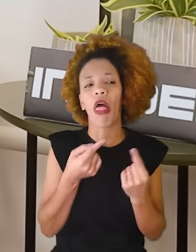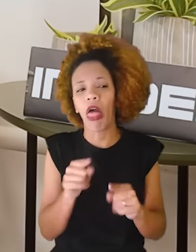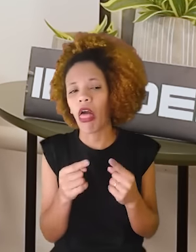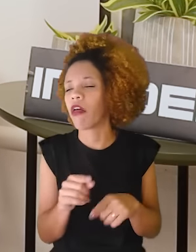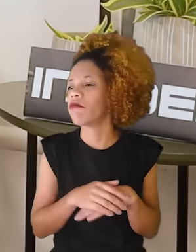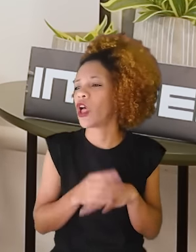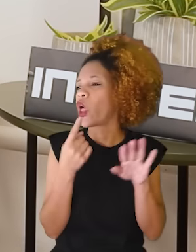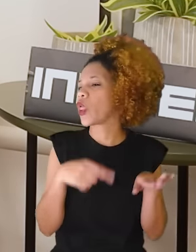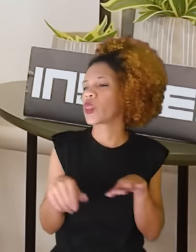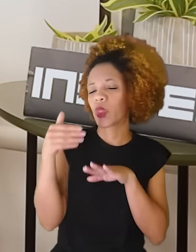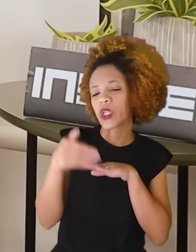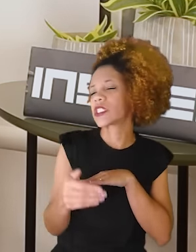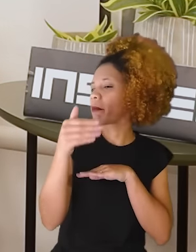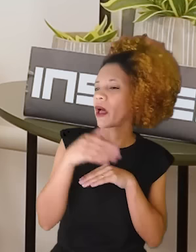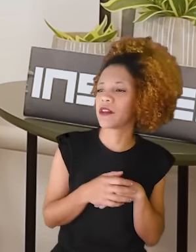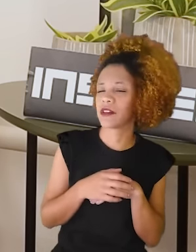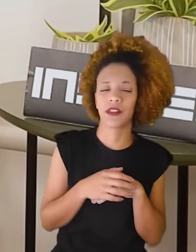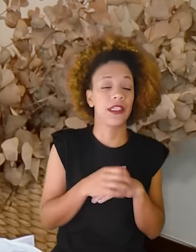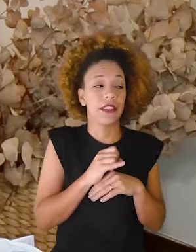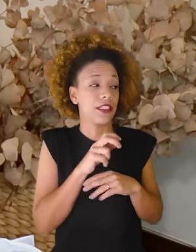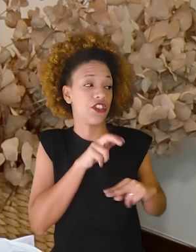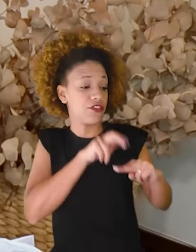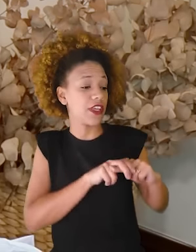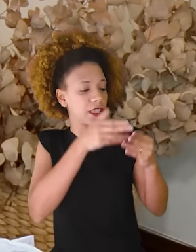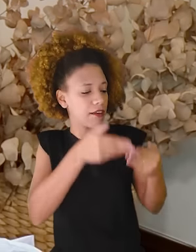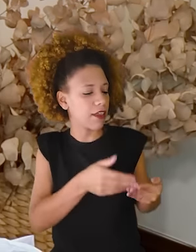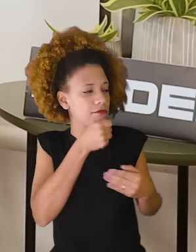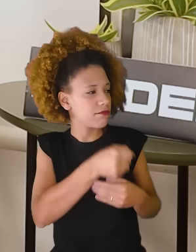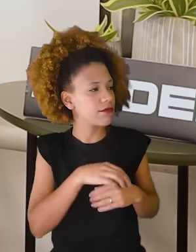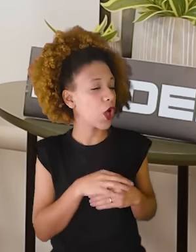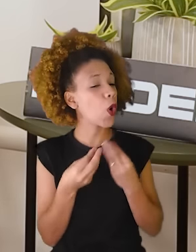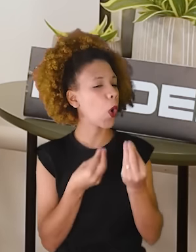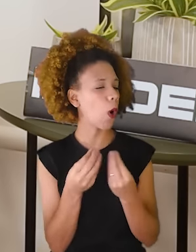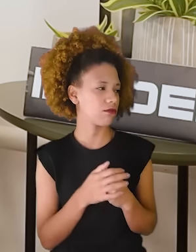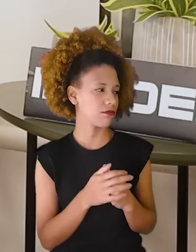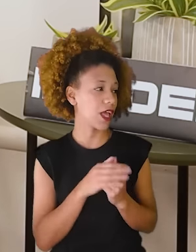todo toda semana mas se ele tivesse aqui ele taria como se ele tivesse aqui se fhe sendo seu pai ele